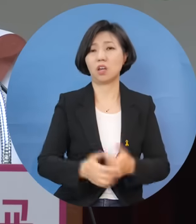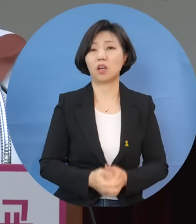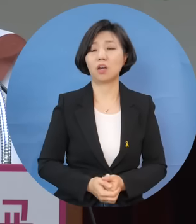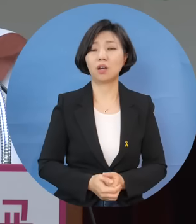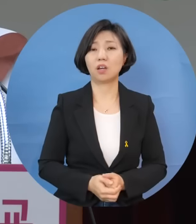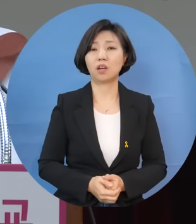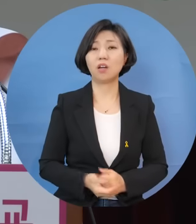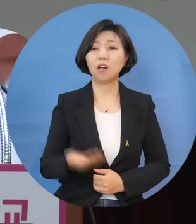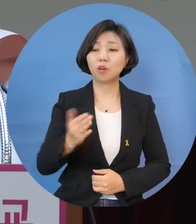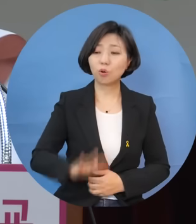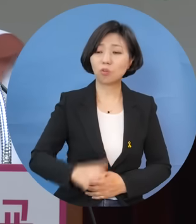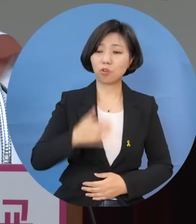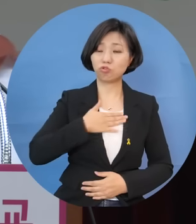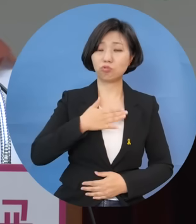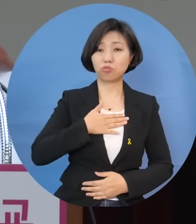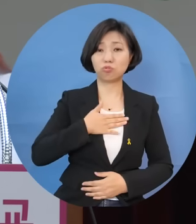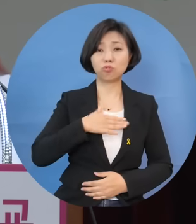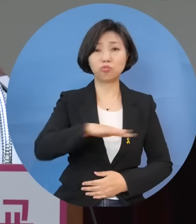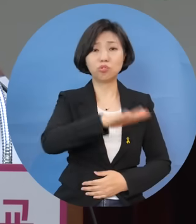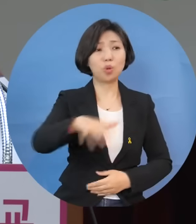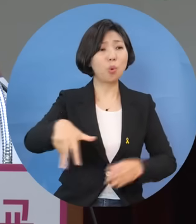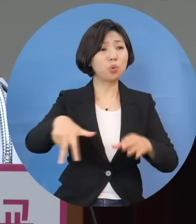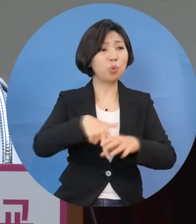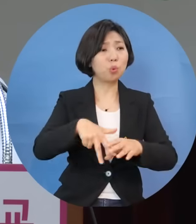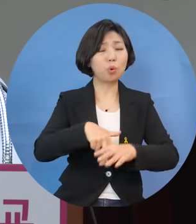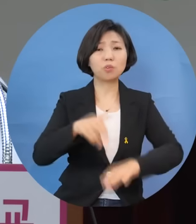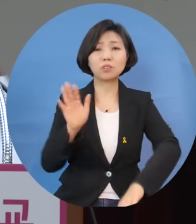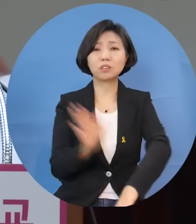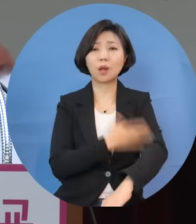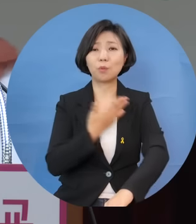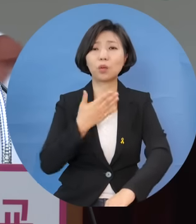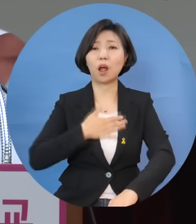그런데 우리는 그런 것을 종교라고 알고 있어요.